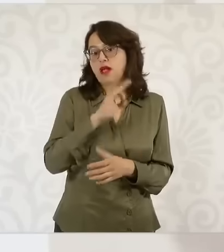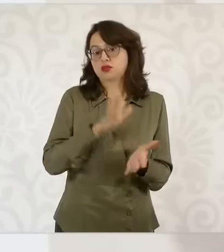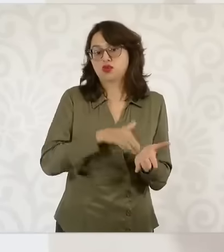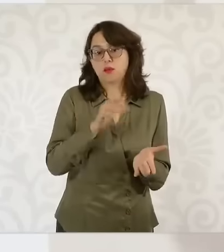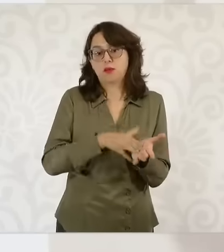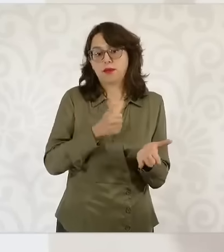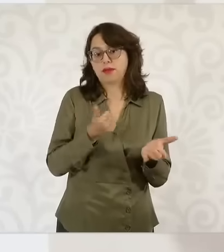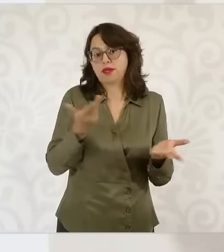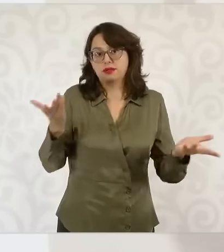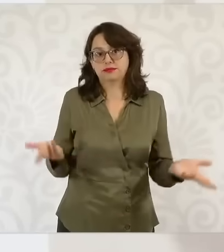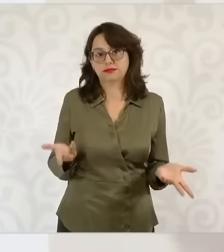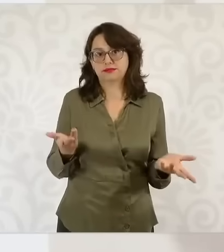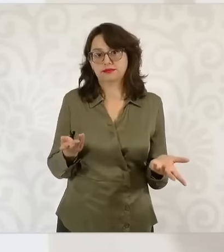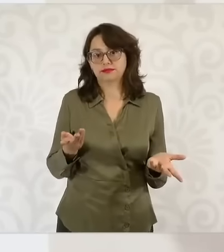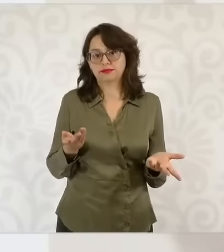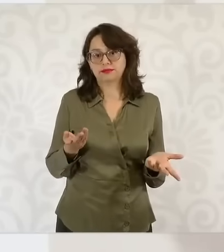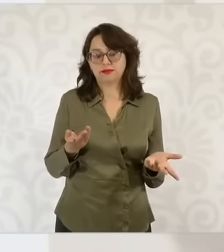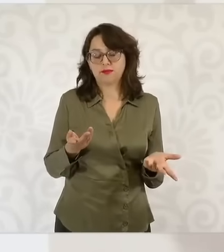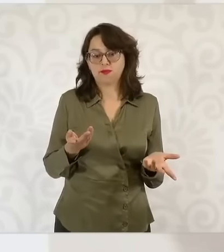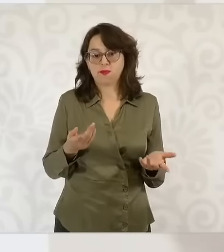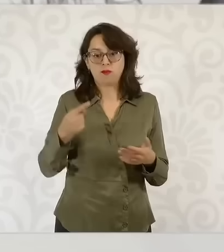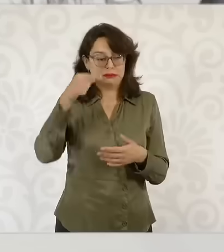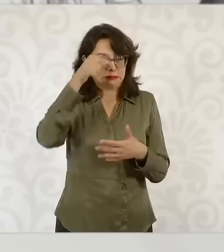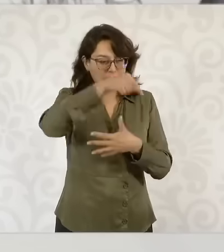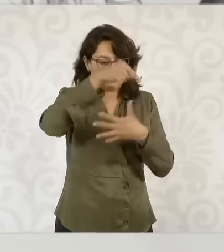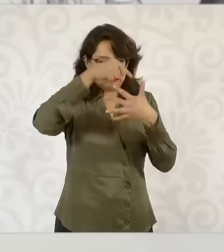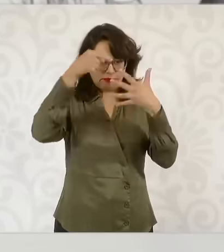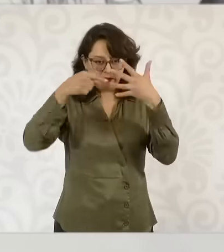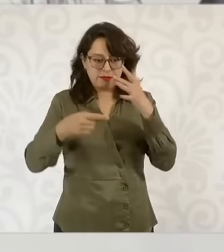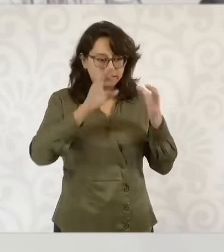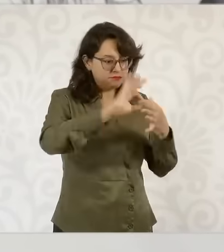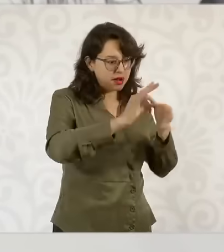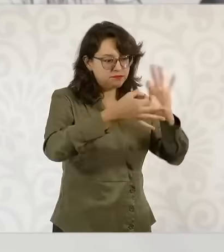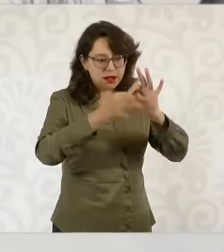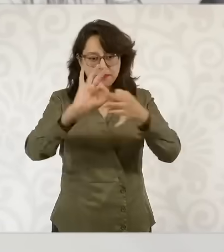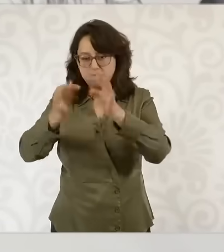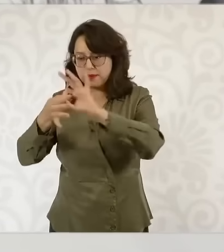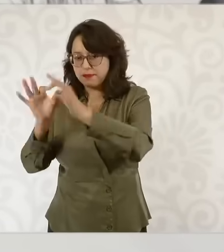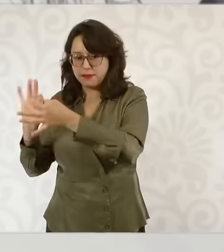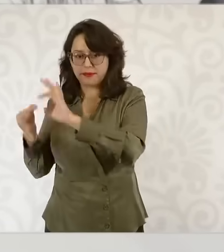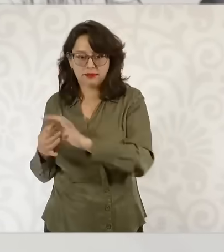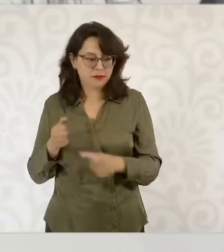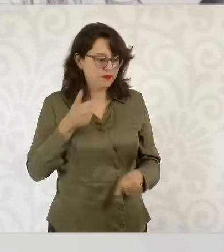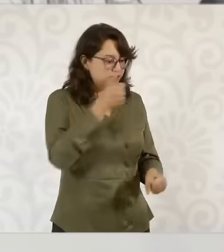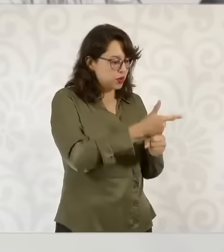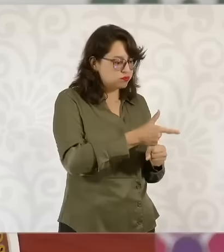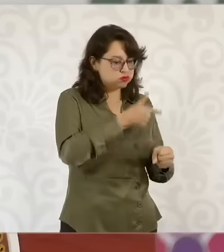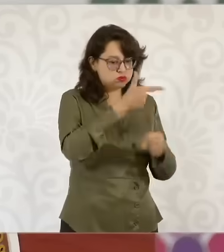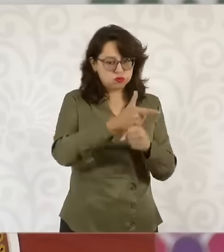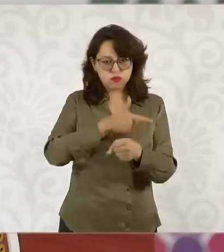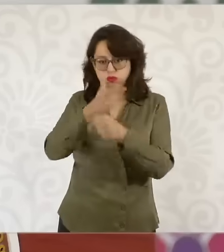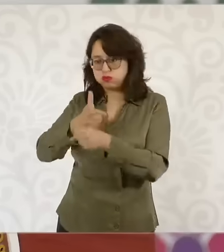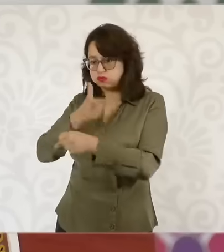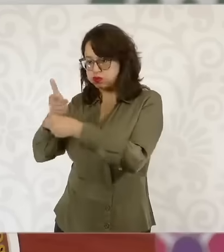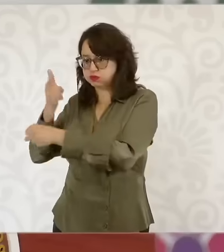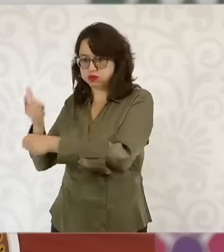del importador. Todas estas confiscaciones que se dice así, todos este producto confiscado que se